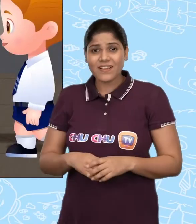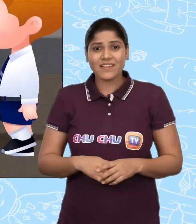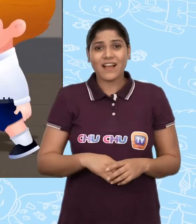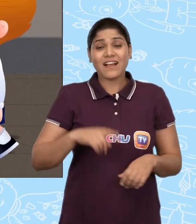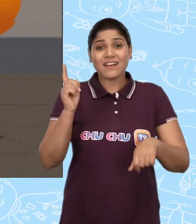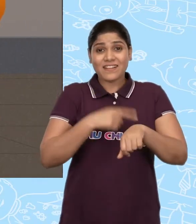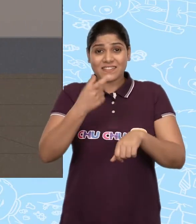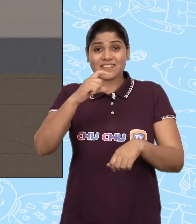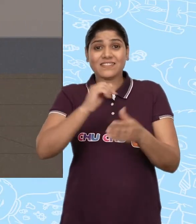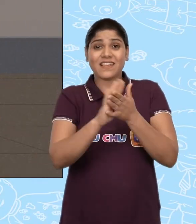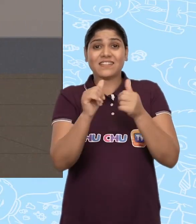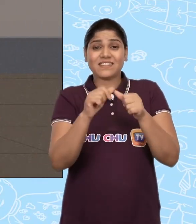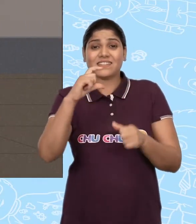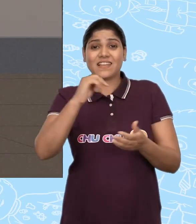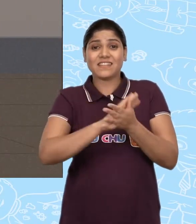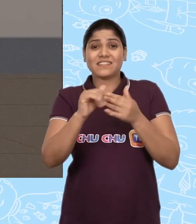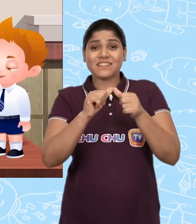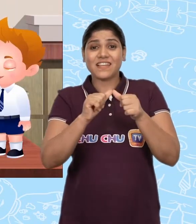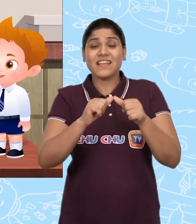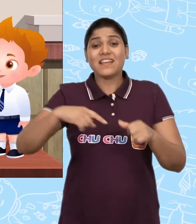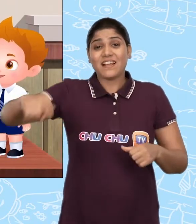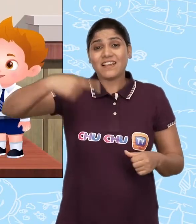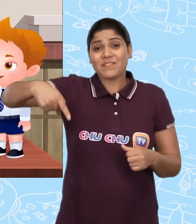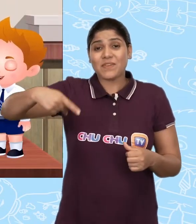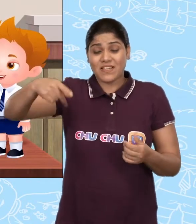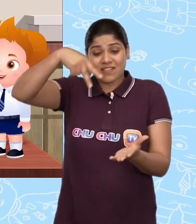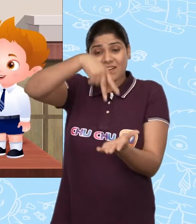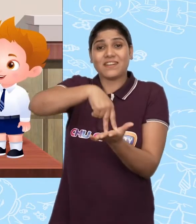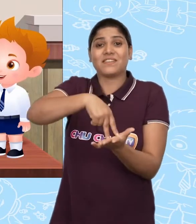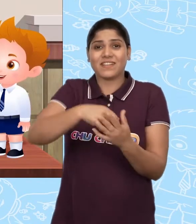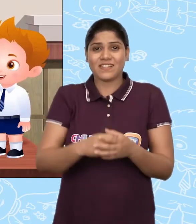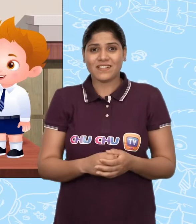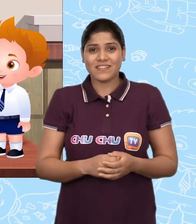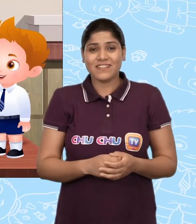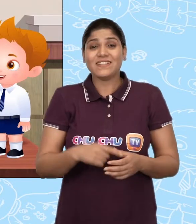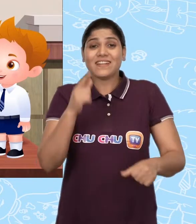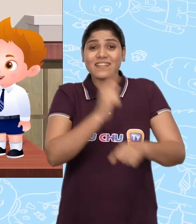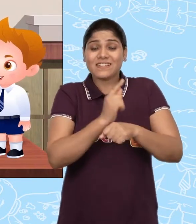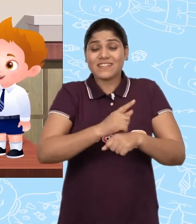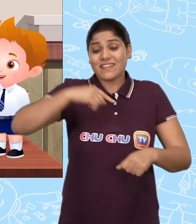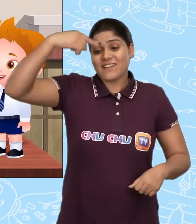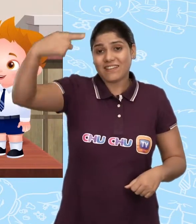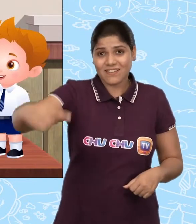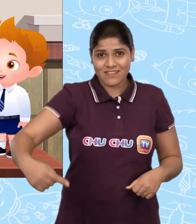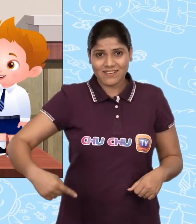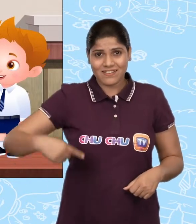अगली बारी ChaCha की थी रंगीन पहिये के सामने खड़े होनें की। फिर Miss Dorothy ने पहिये को घूमाया